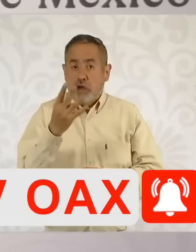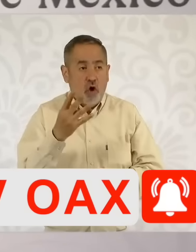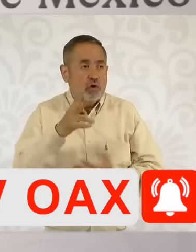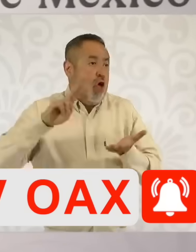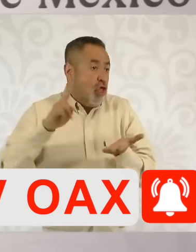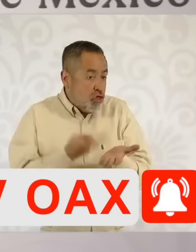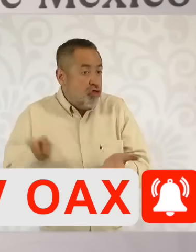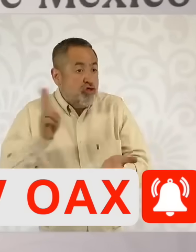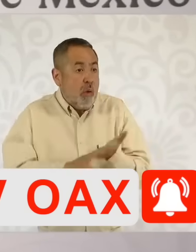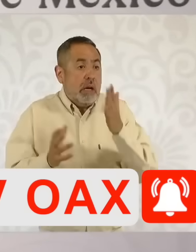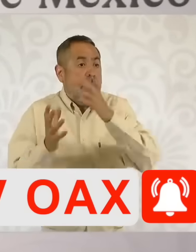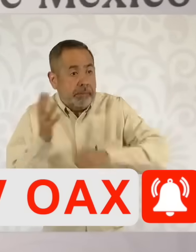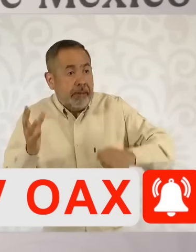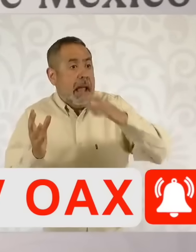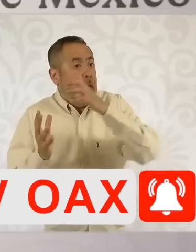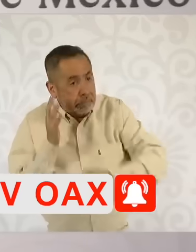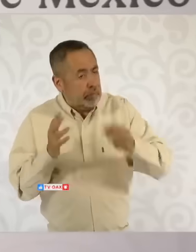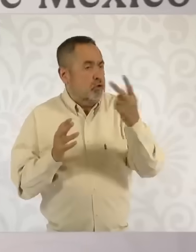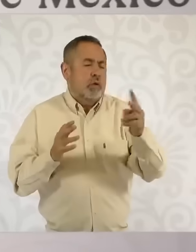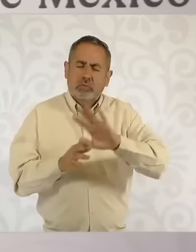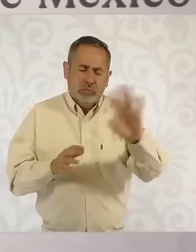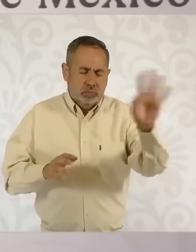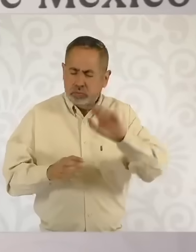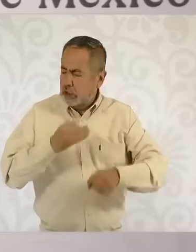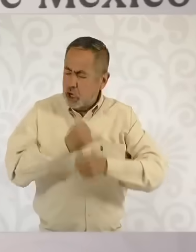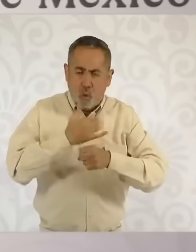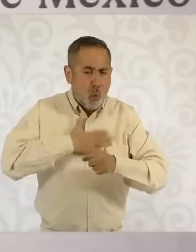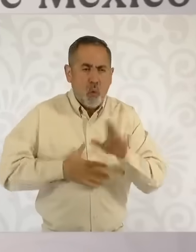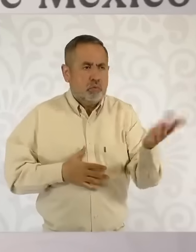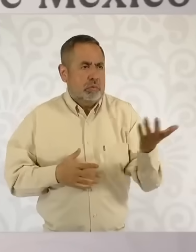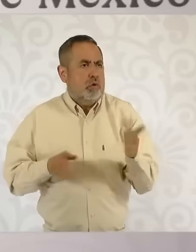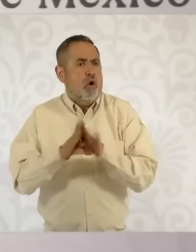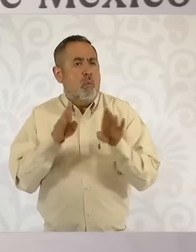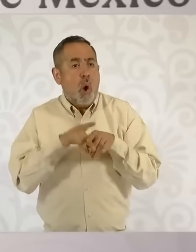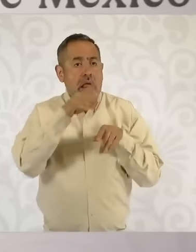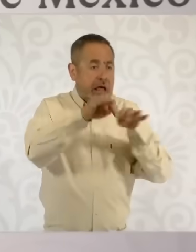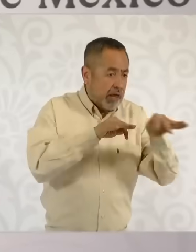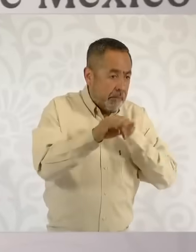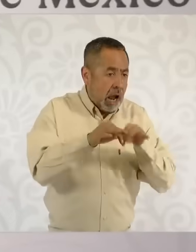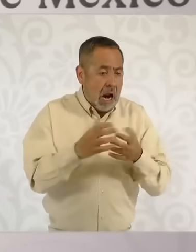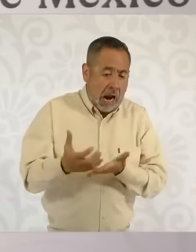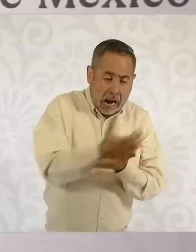que era algo injusto para los mexicanos allá y para los mexicanos acá Repito es una propuesta